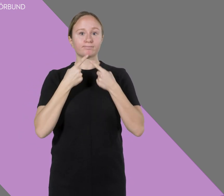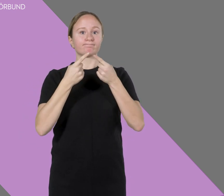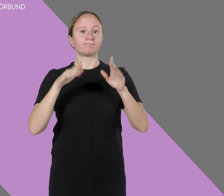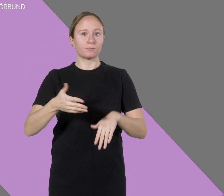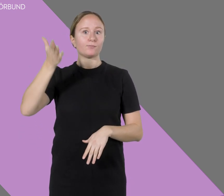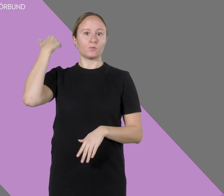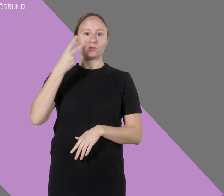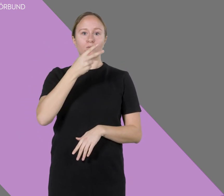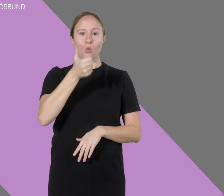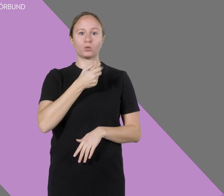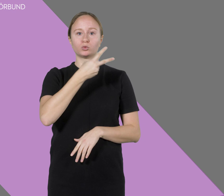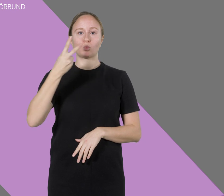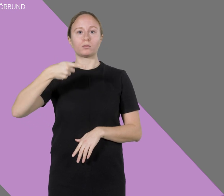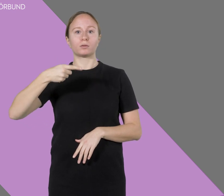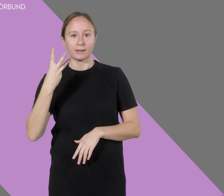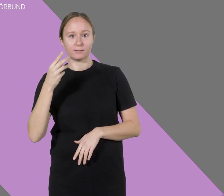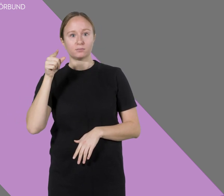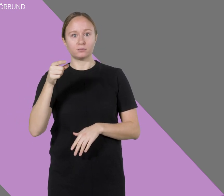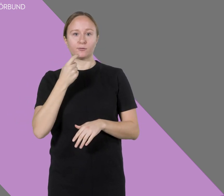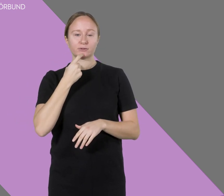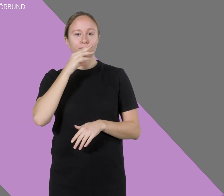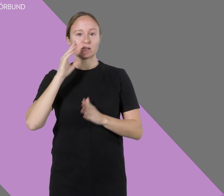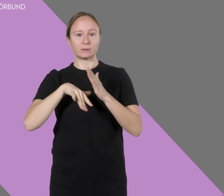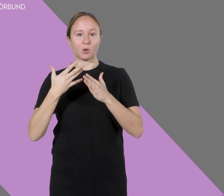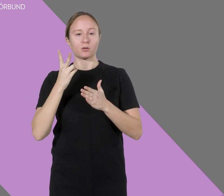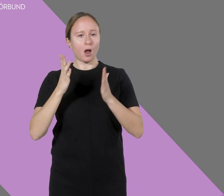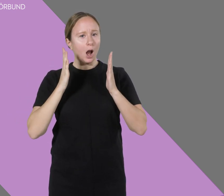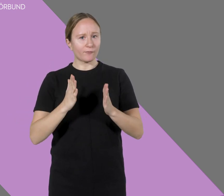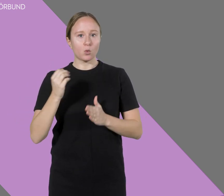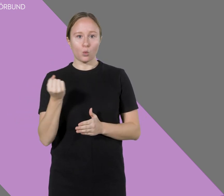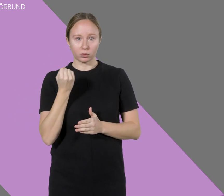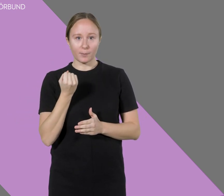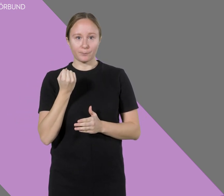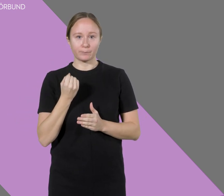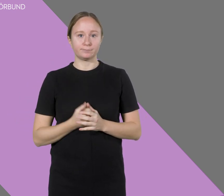redan år 2013 att det finlandssvenska teckenspråket är allvarligt hotat.